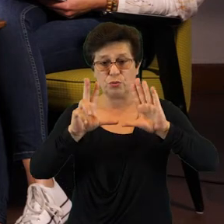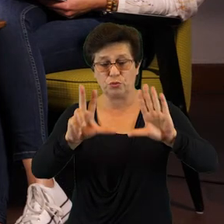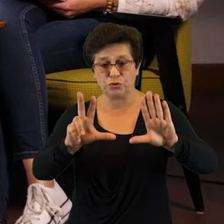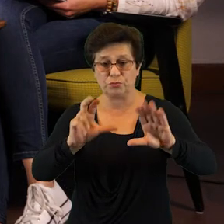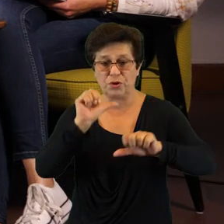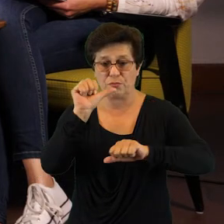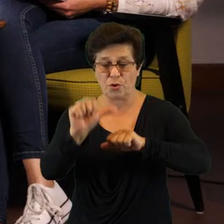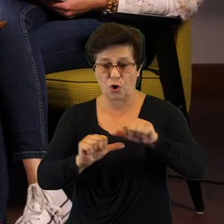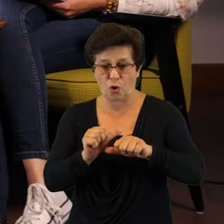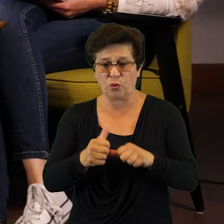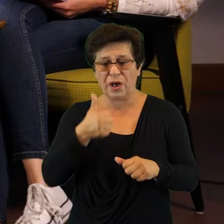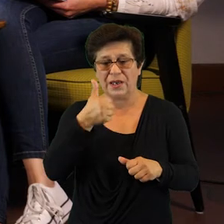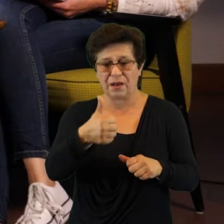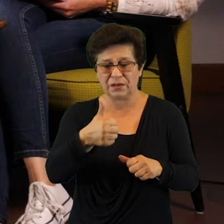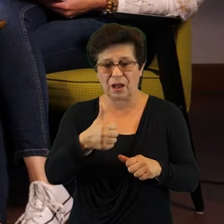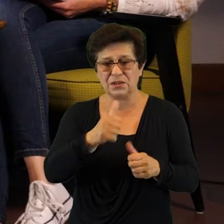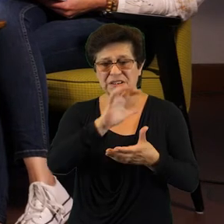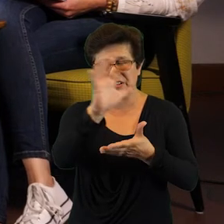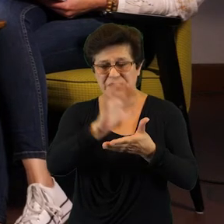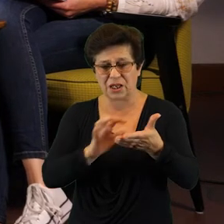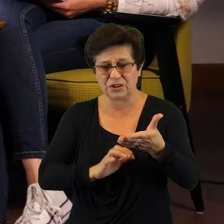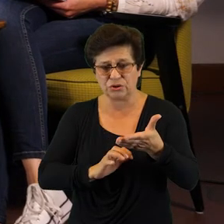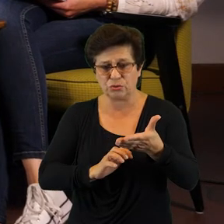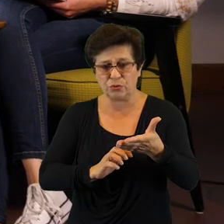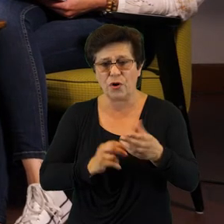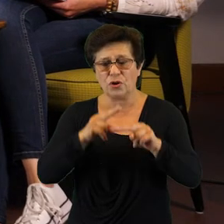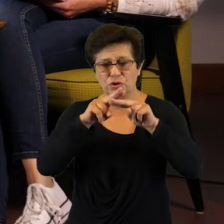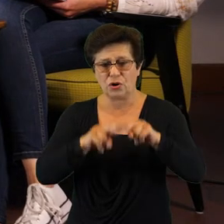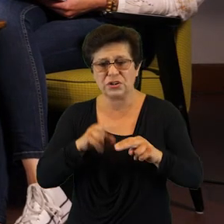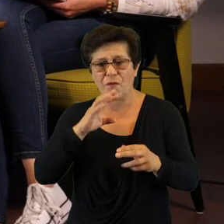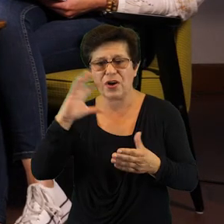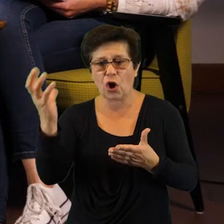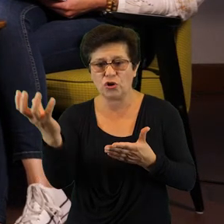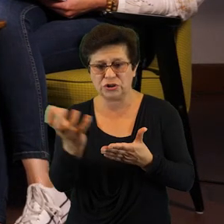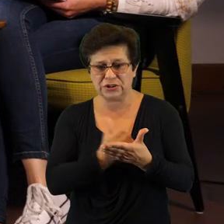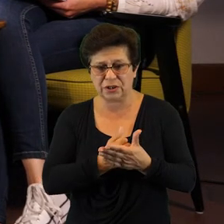jeden z takich tekstów został wykorzystany przez Władysława Gomułkę